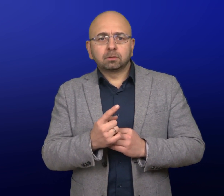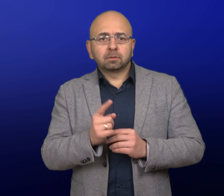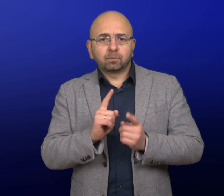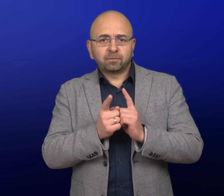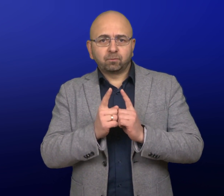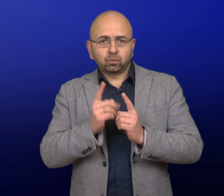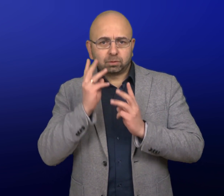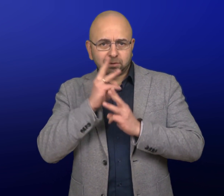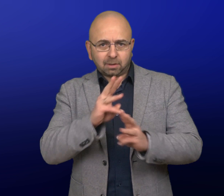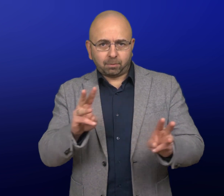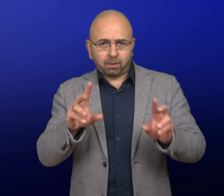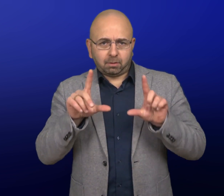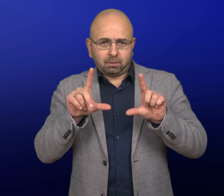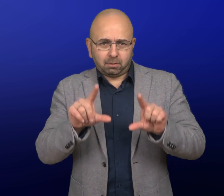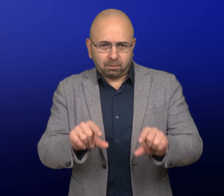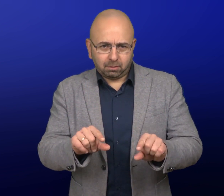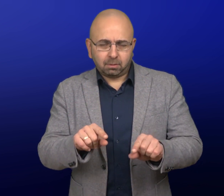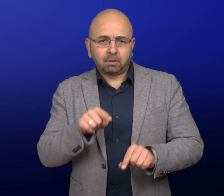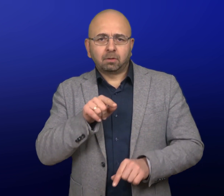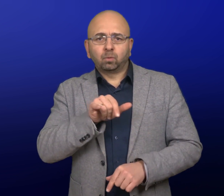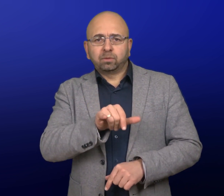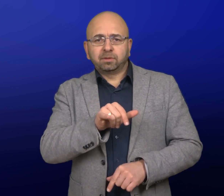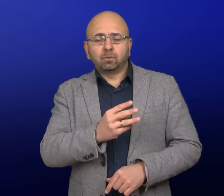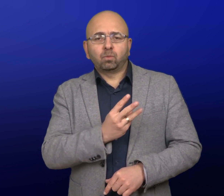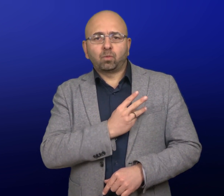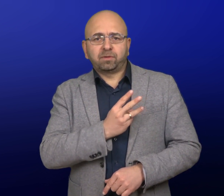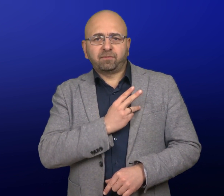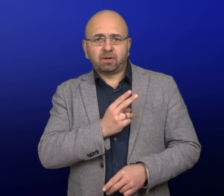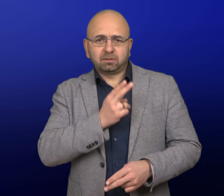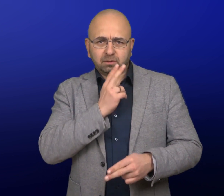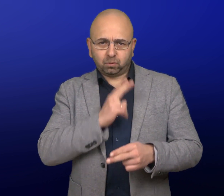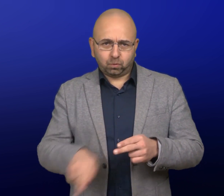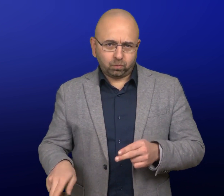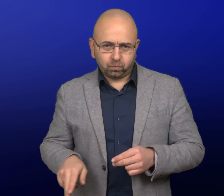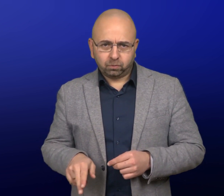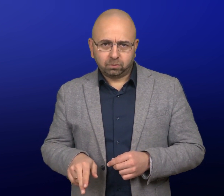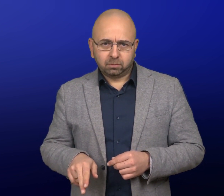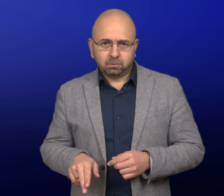И, соответственно, у переводчиков сокращалась выручка, исчезала мотивация.